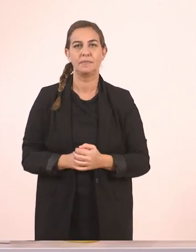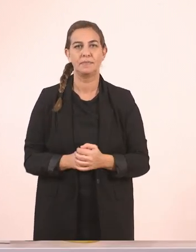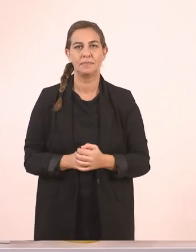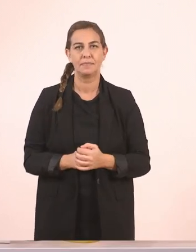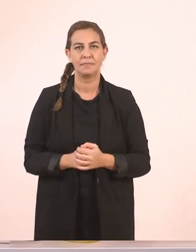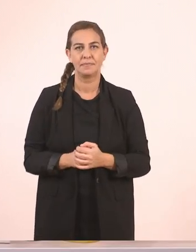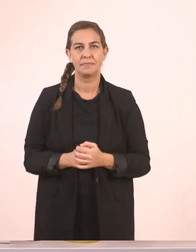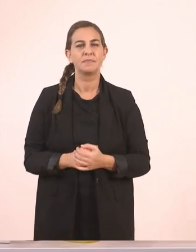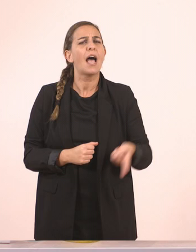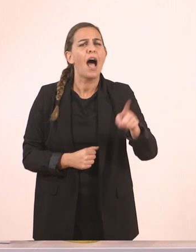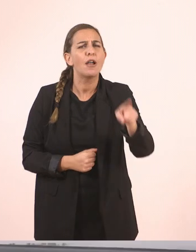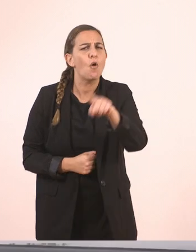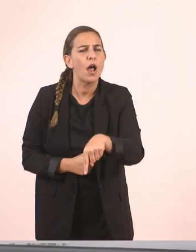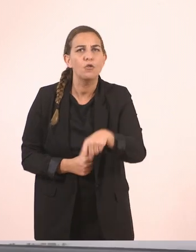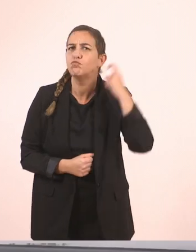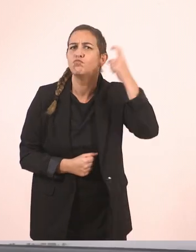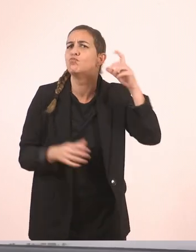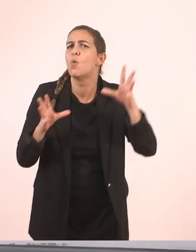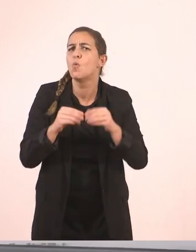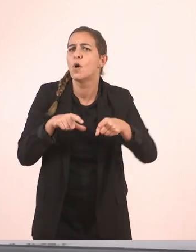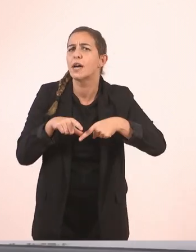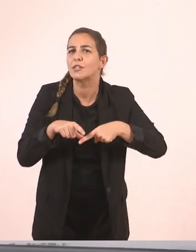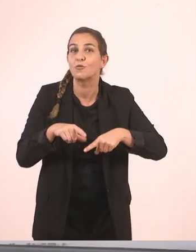Τι άλλο μας φέρνουν στο νου τα Χριστούγεννα; Λιχουδιές.